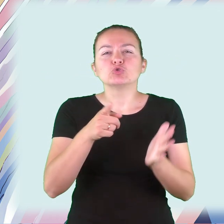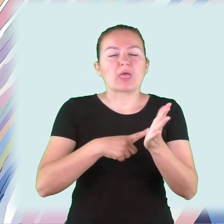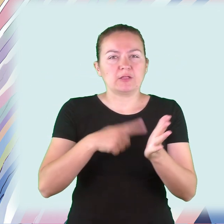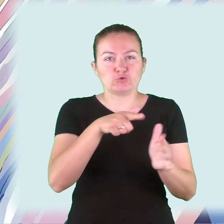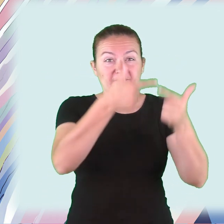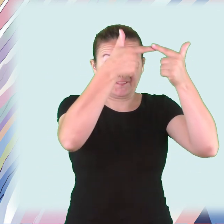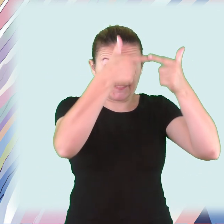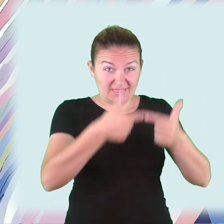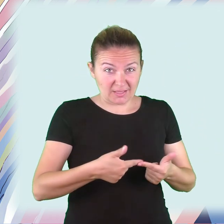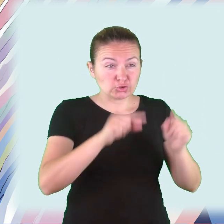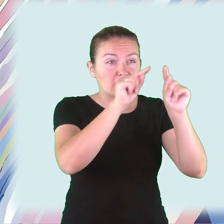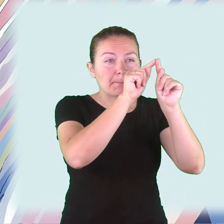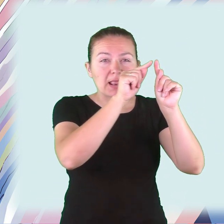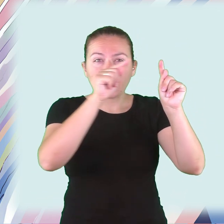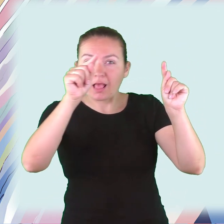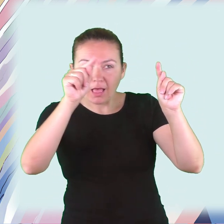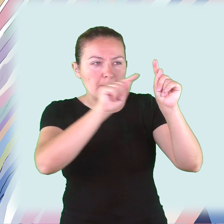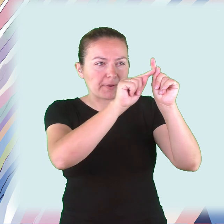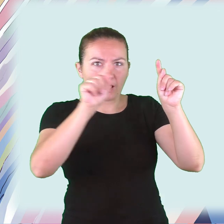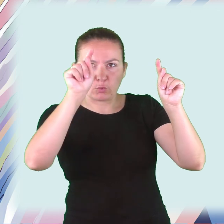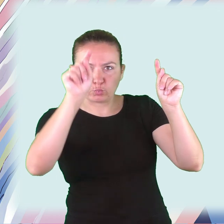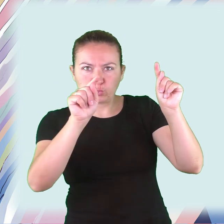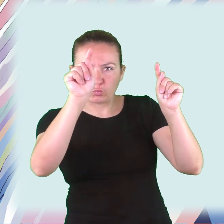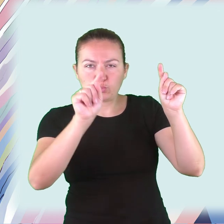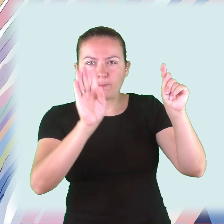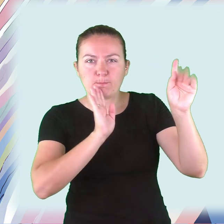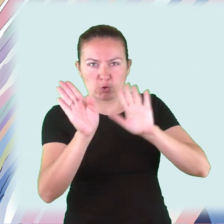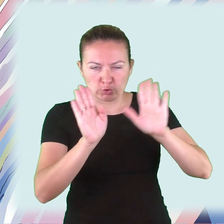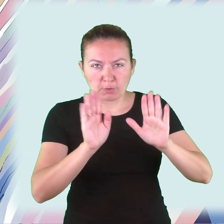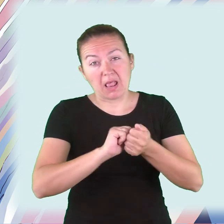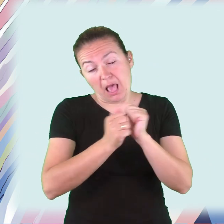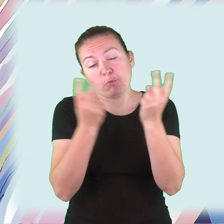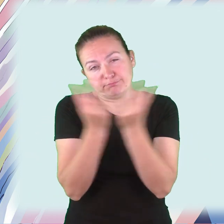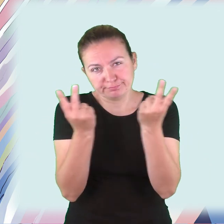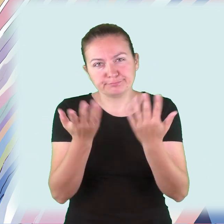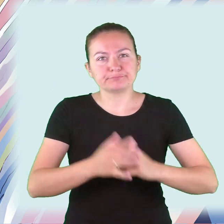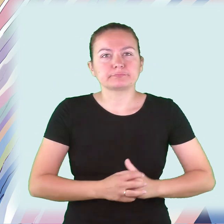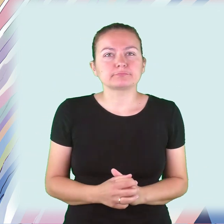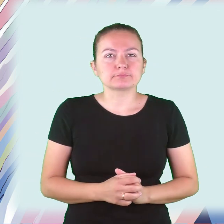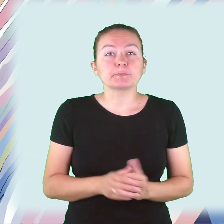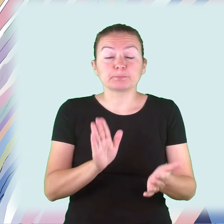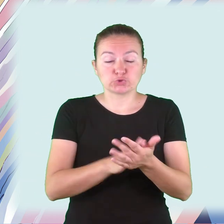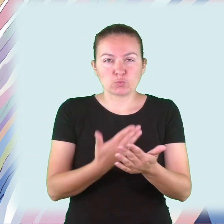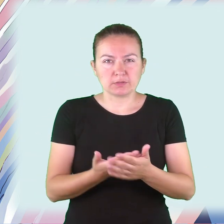Słowa te są najczęściej na końcach wersów w wierszach. Przykłady: